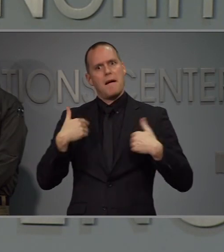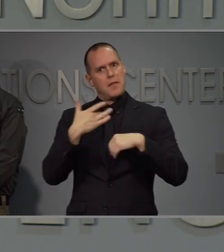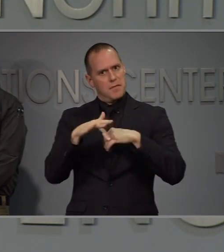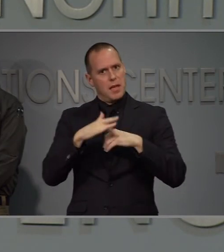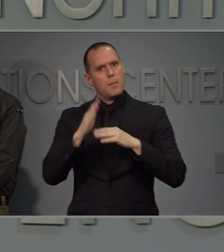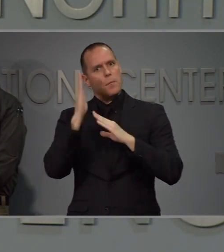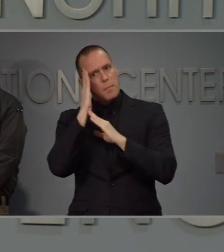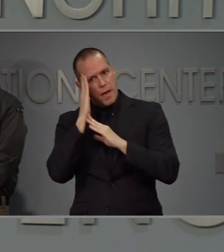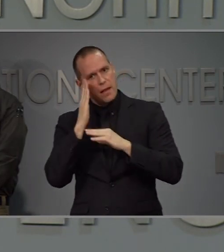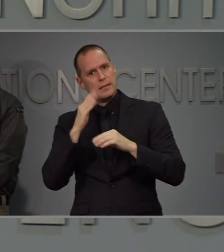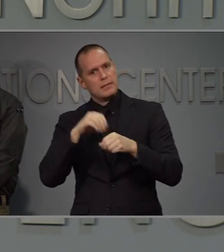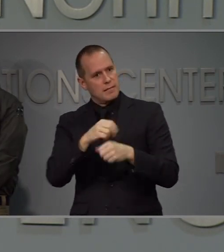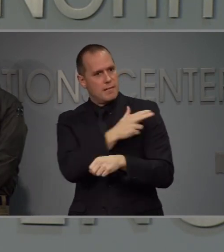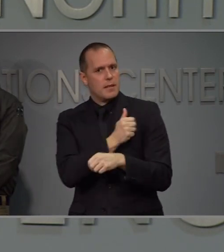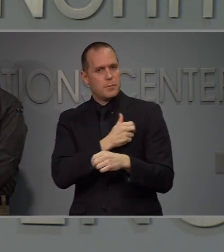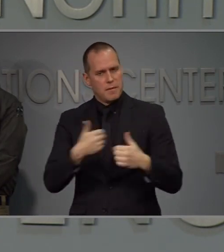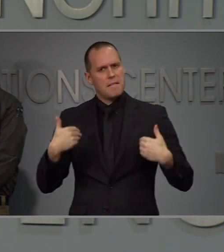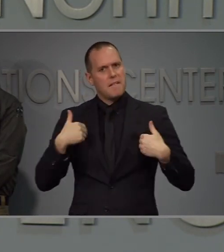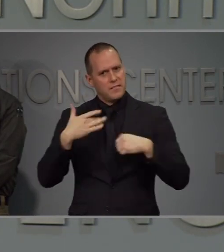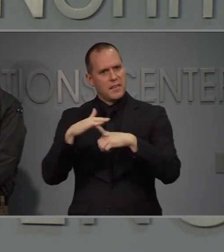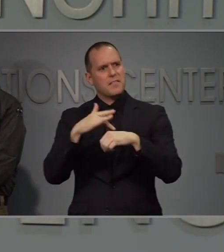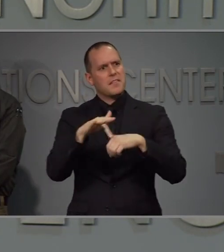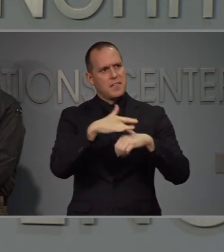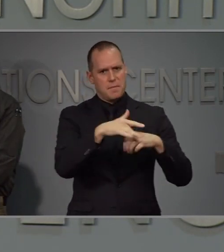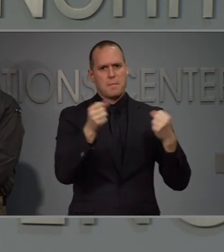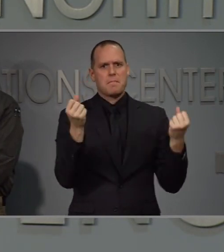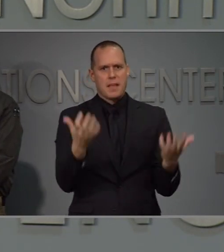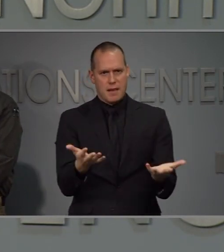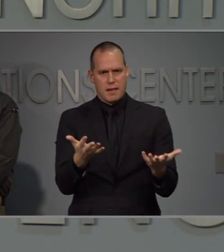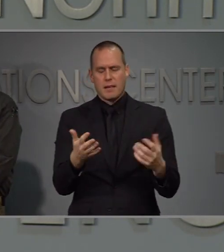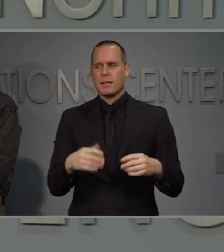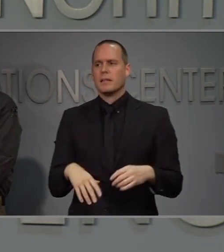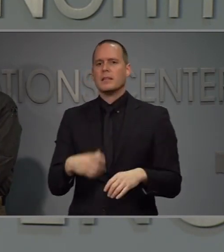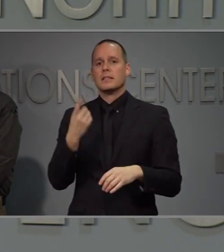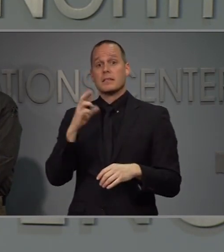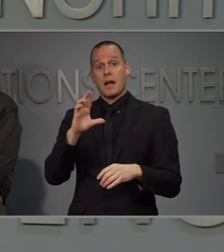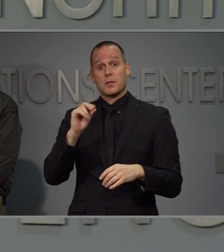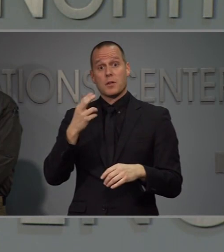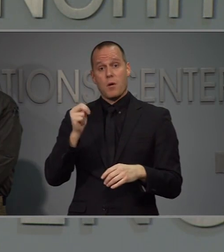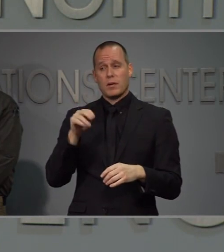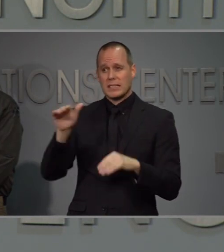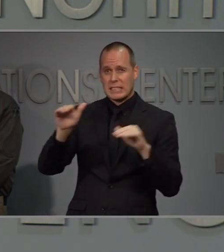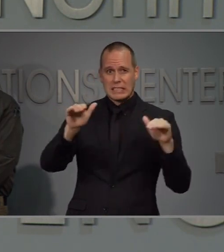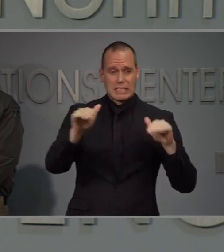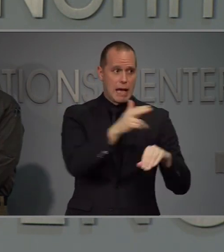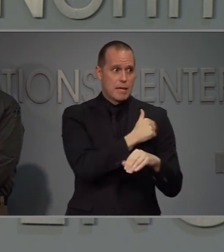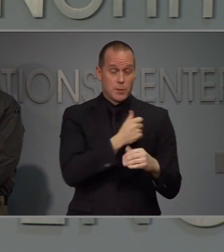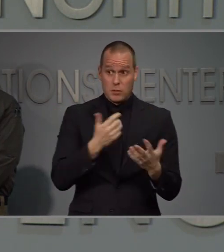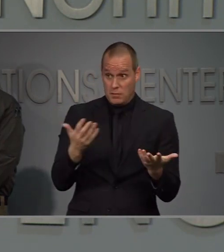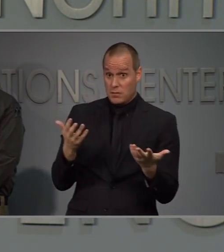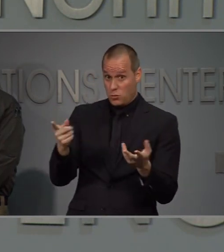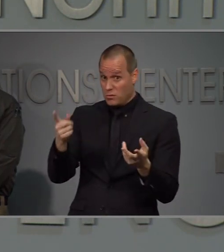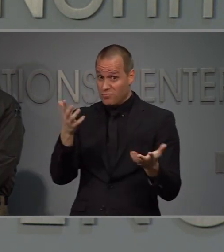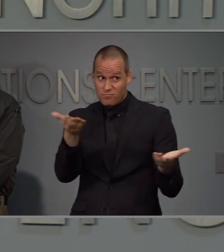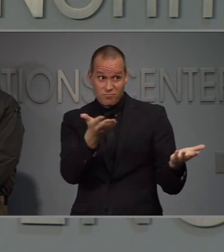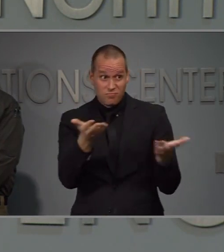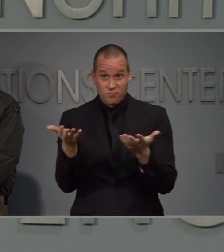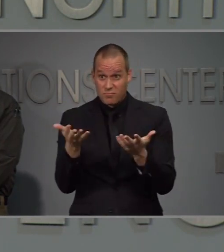hospitales es algo que necesitábamos al esperar y un